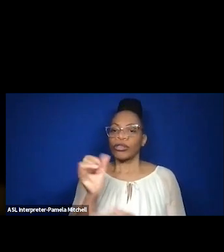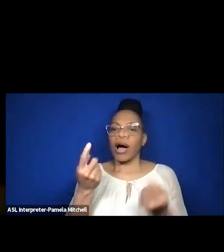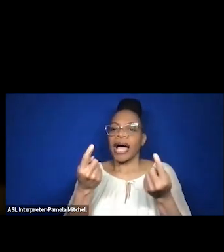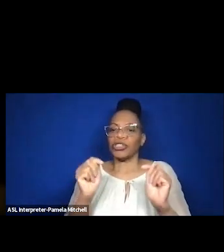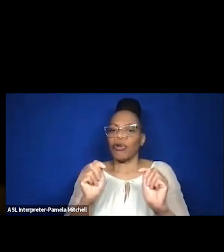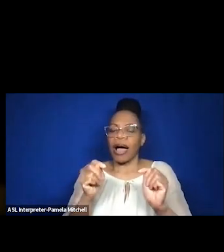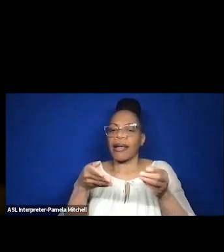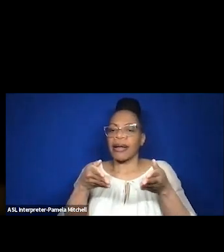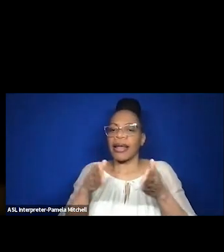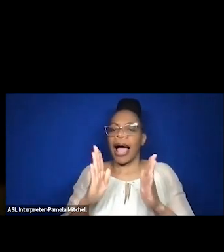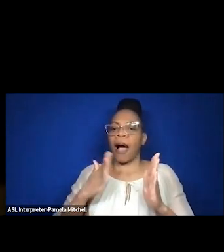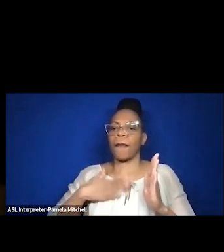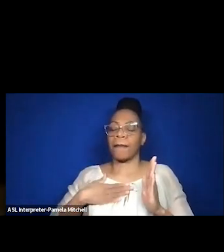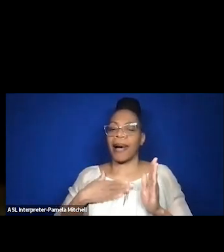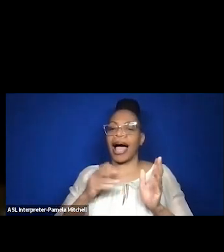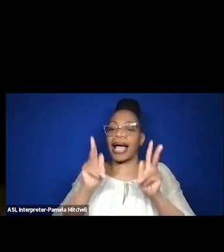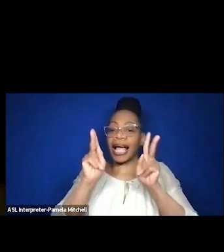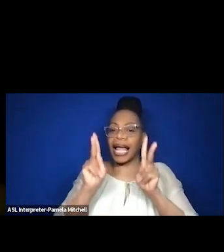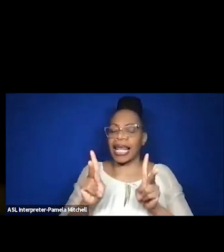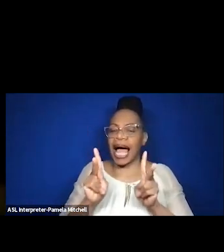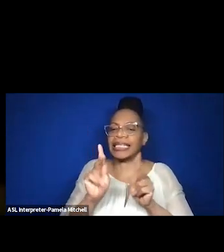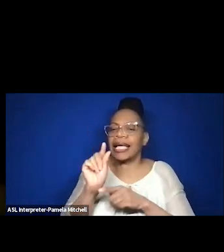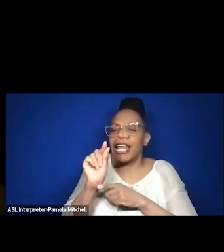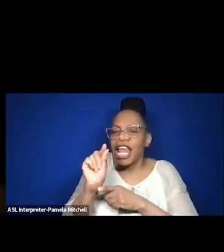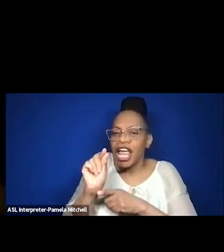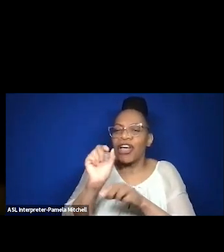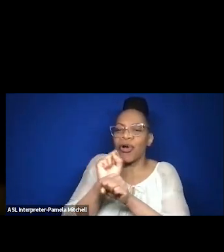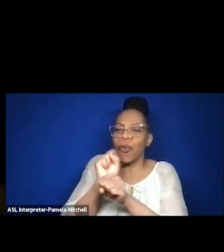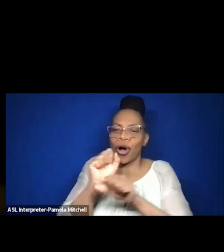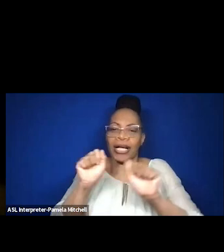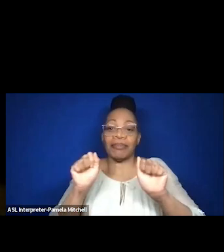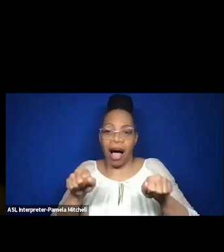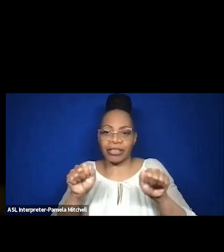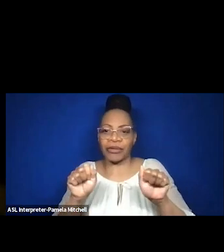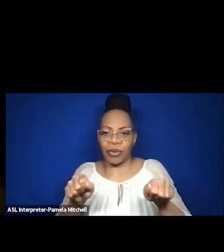el menor trabajo y las menos preguntas posibles. Así que lleno el formulario SSA-8000